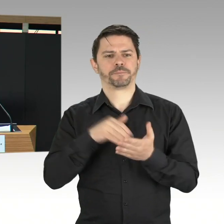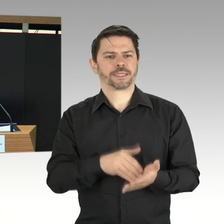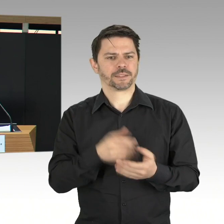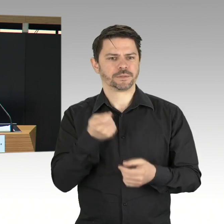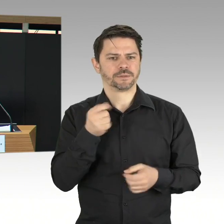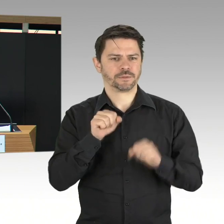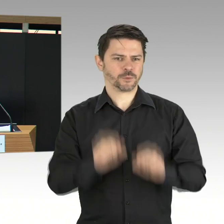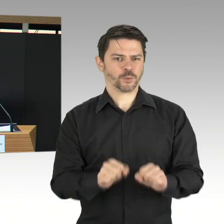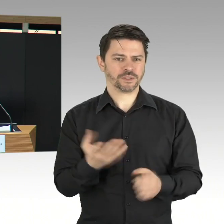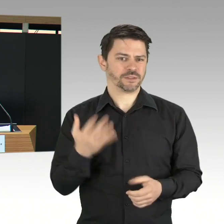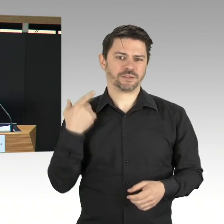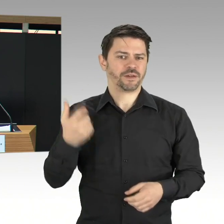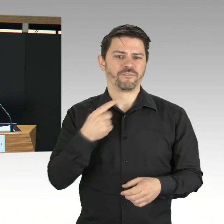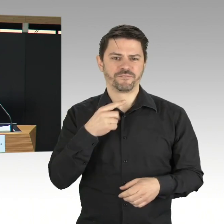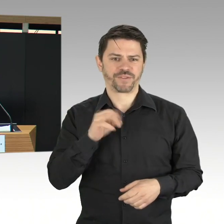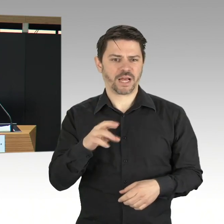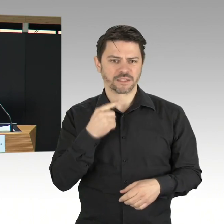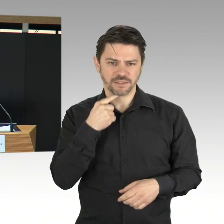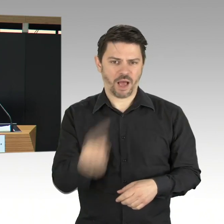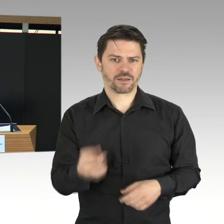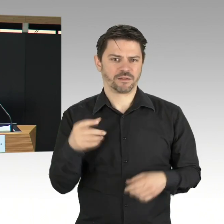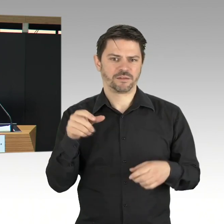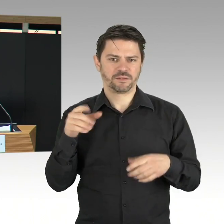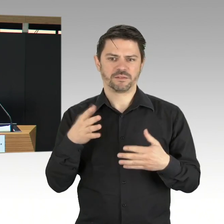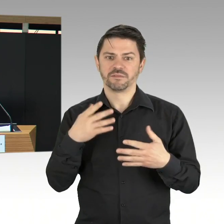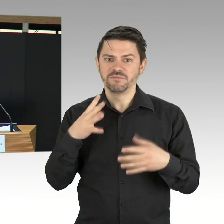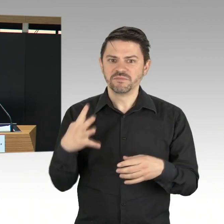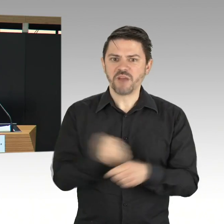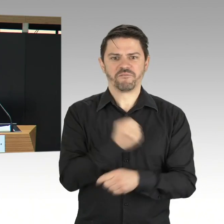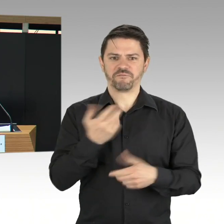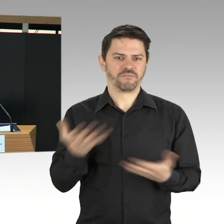Sie klagen doch und wollen klagen gegen den Mietendeckel